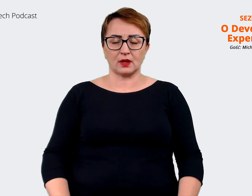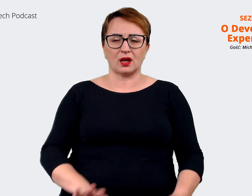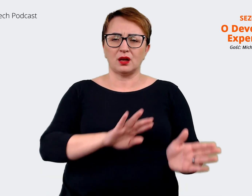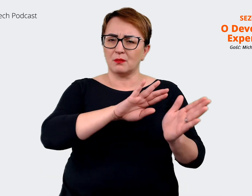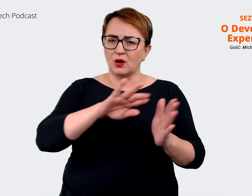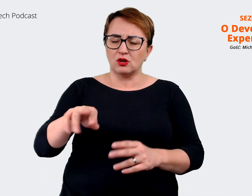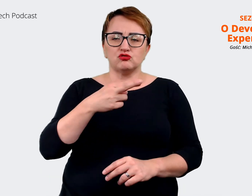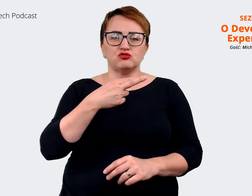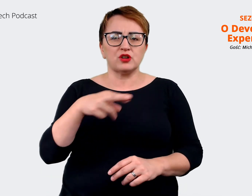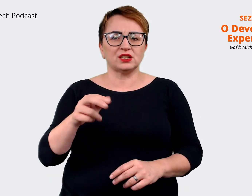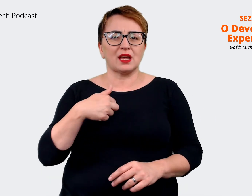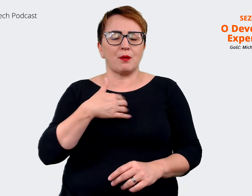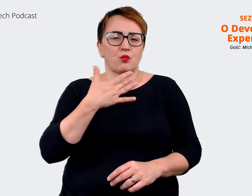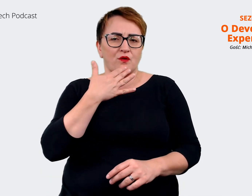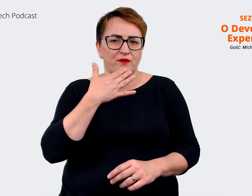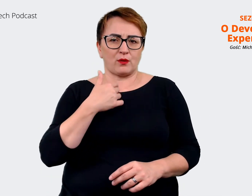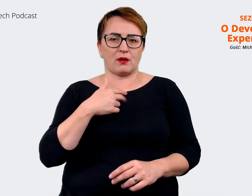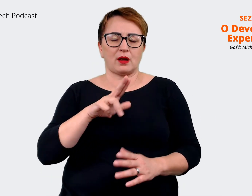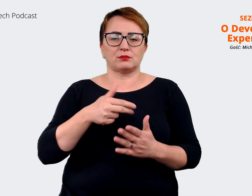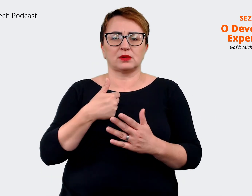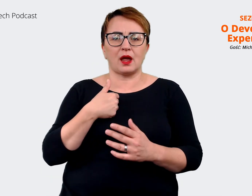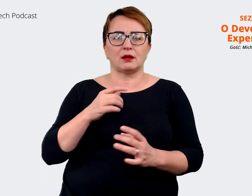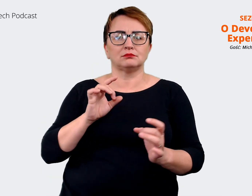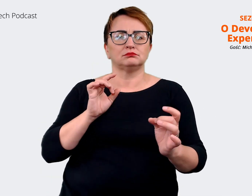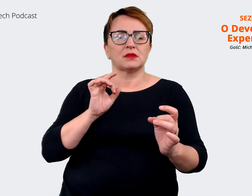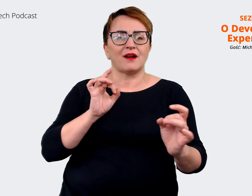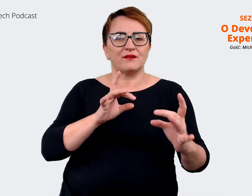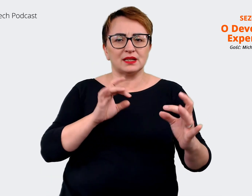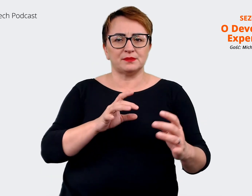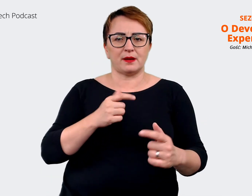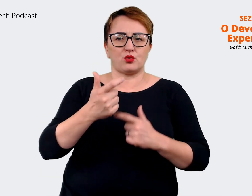czyli gdzieś tam wychodzimy, po ten feedback, wysyłamy ankiety, mierzymy jakieś tam satysfakcje,